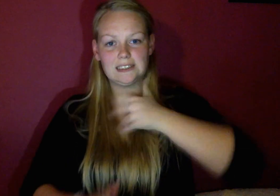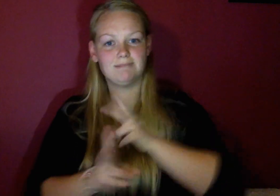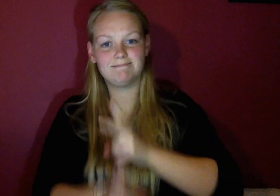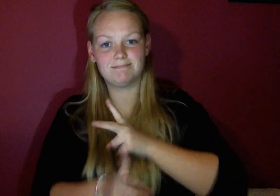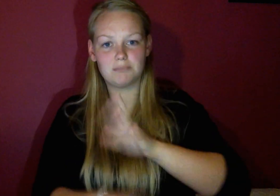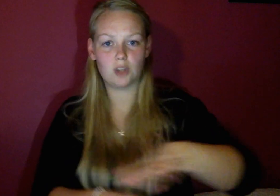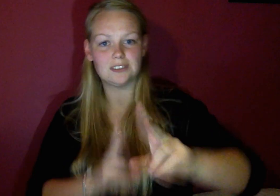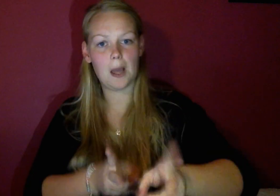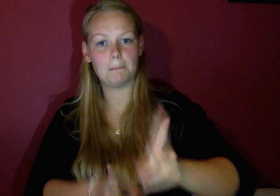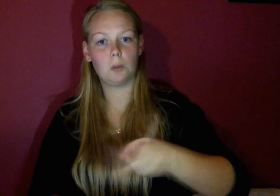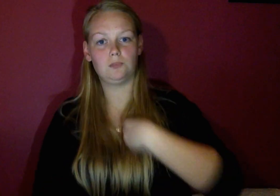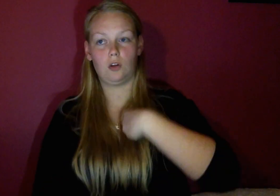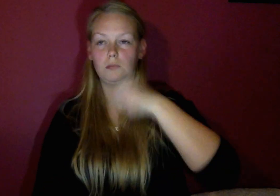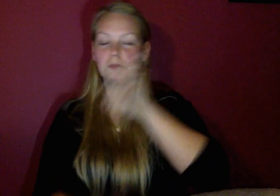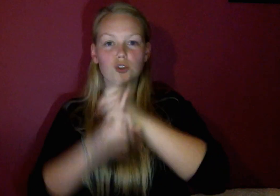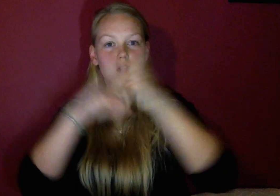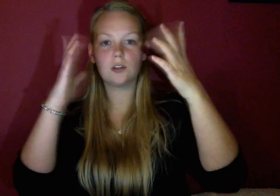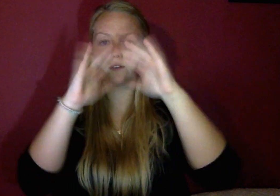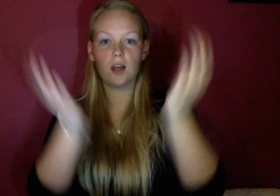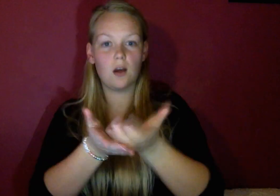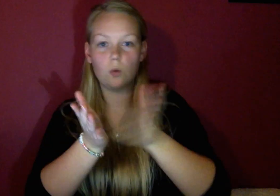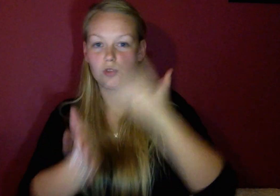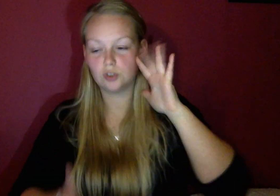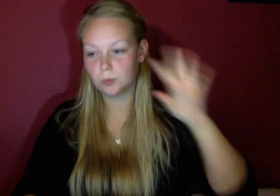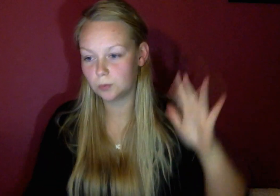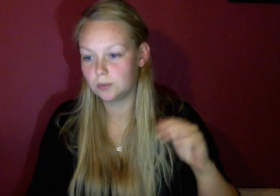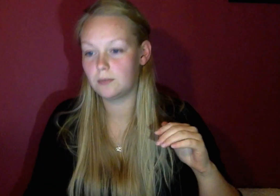att sina barn ska vara samma som dem själva och de kan inte föreställa sig en värld utan ljud.